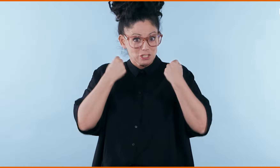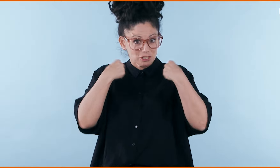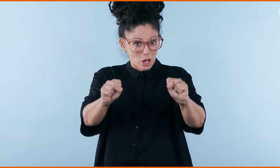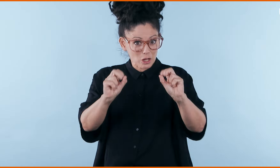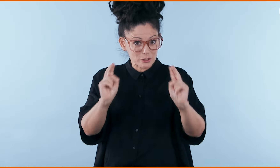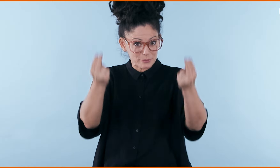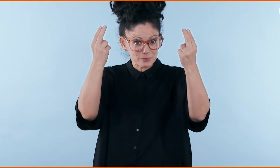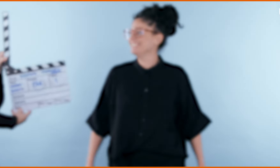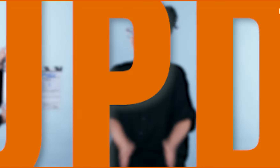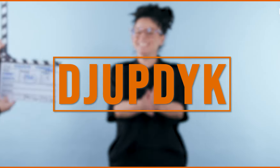Då kör vi!